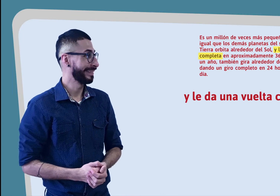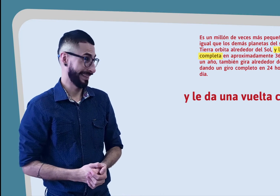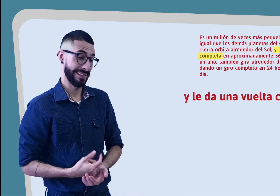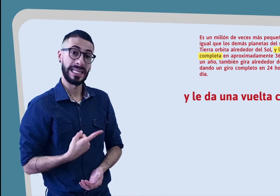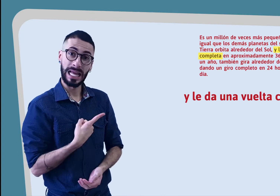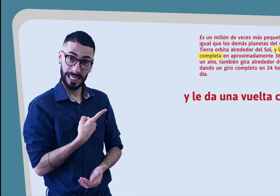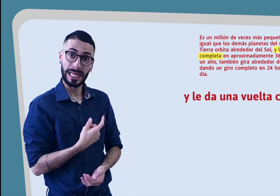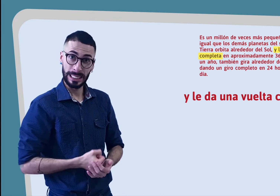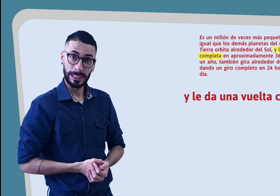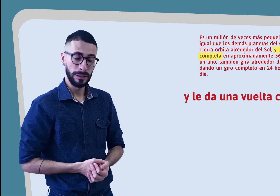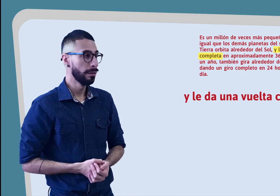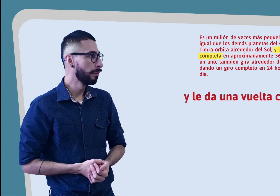Es esta.